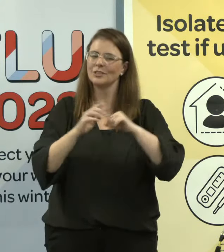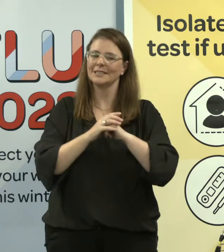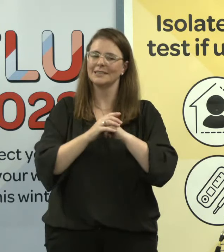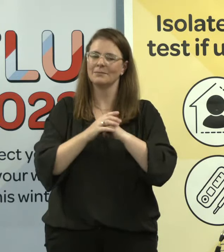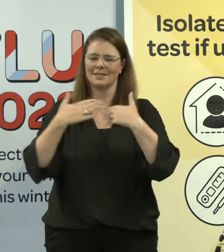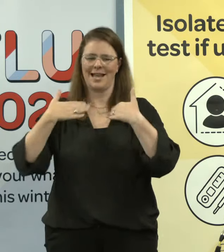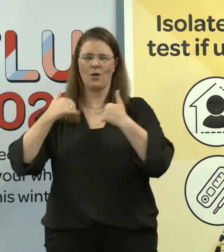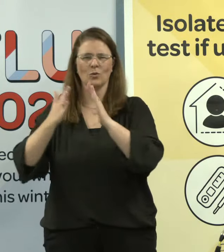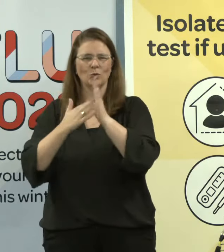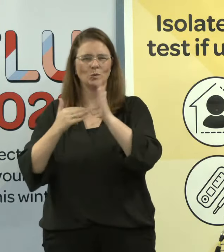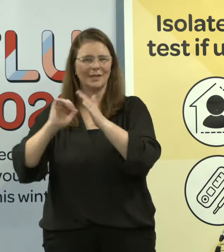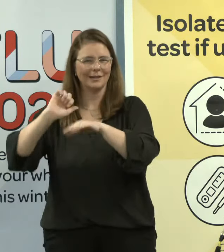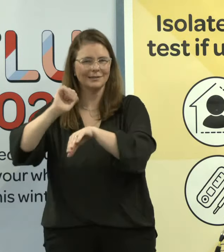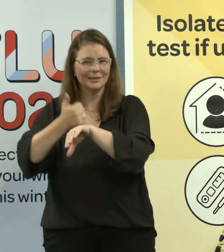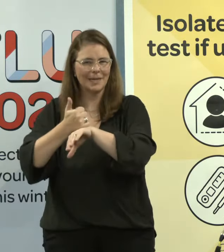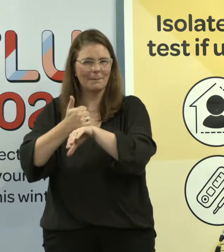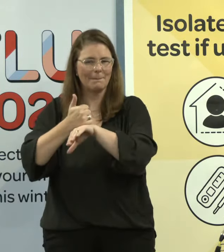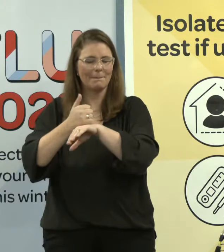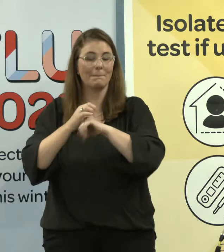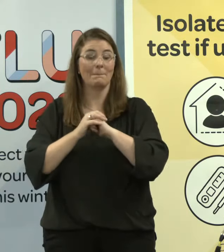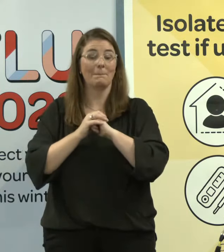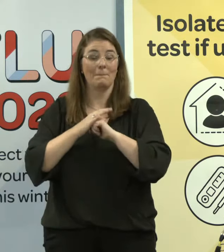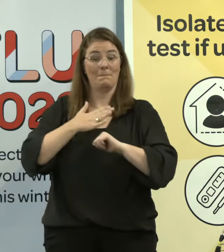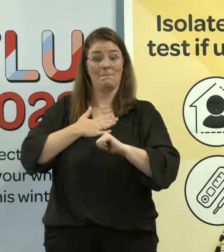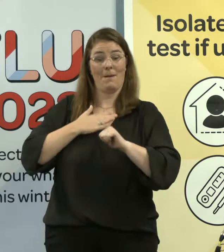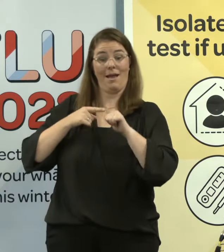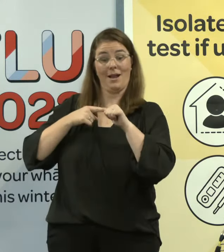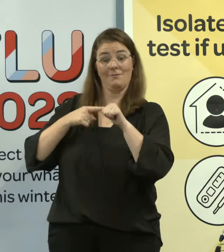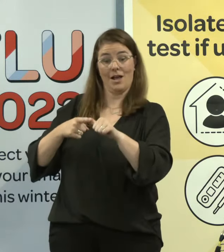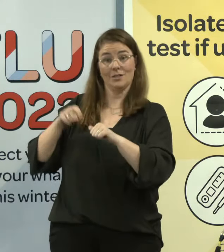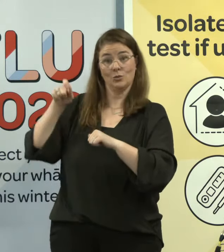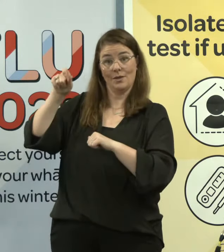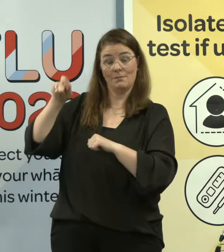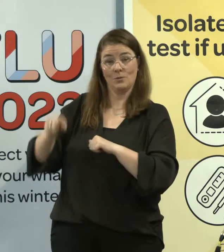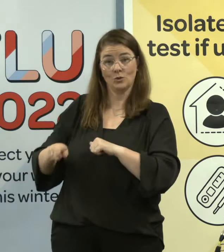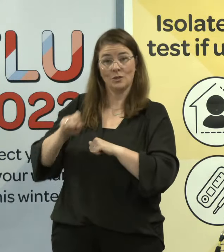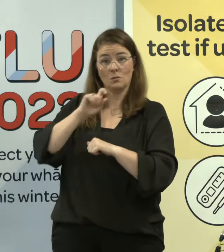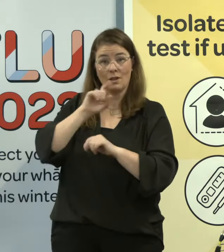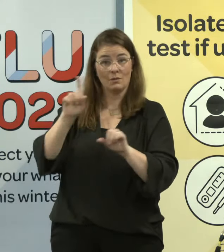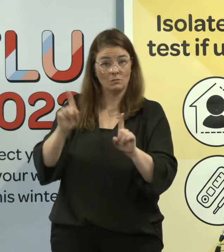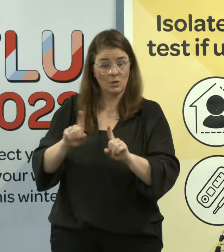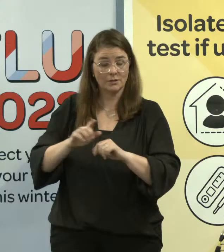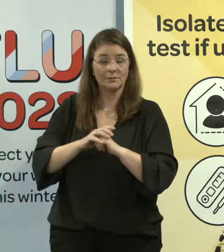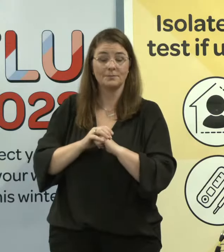umanga, me te te tari hauora tmatanui ka e noho ana i roto i